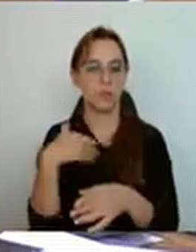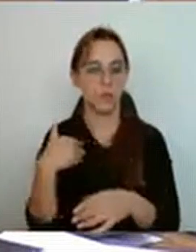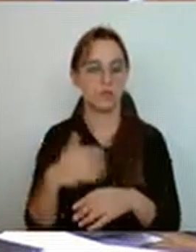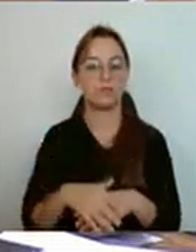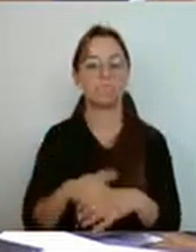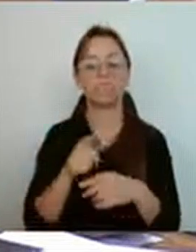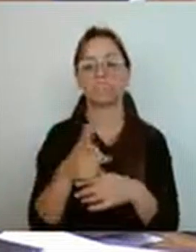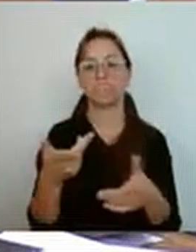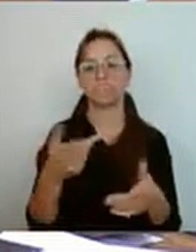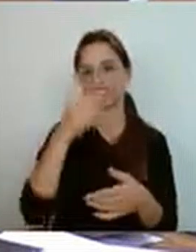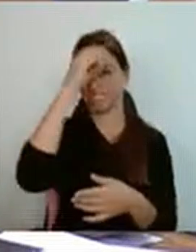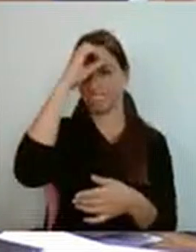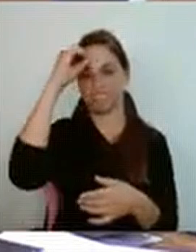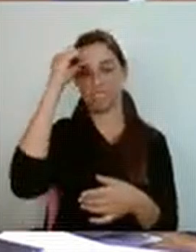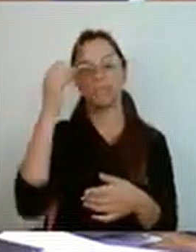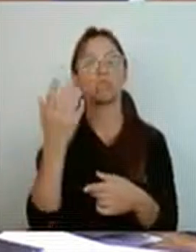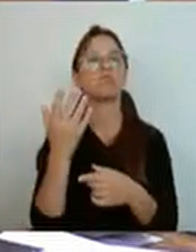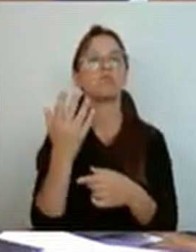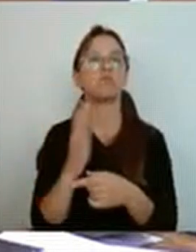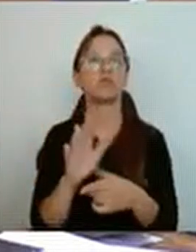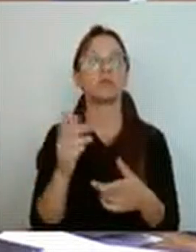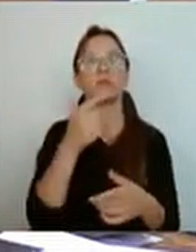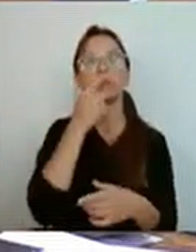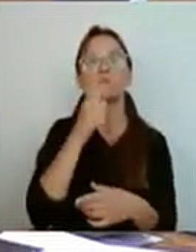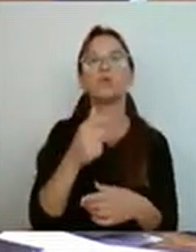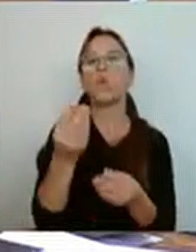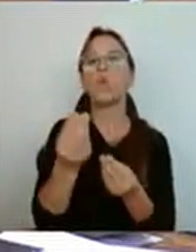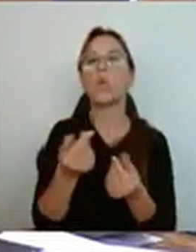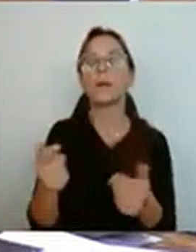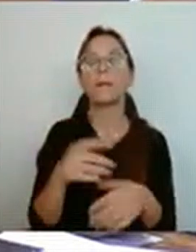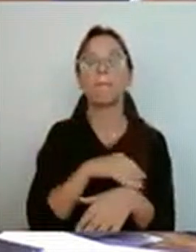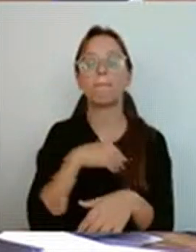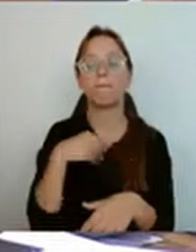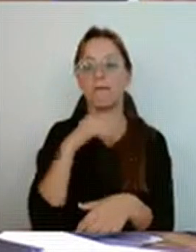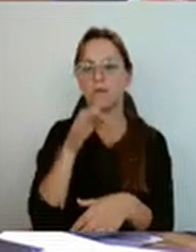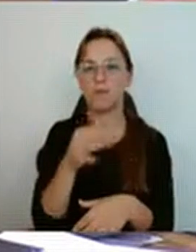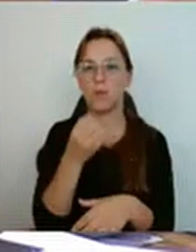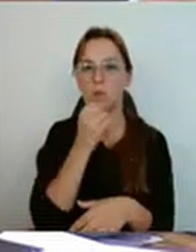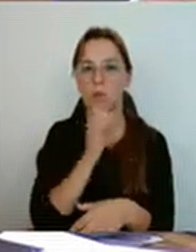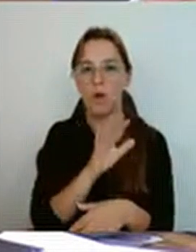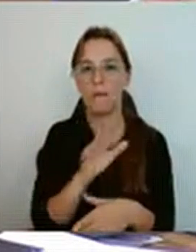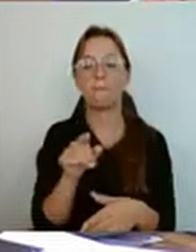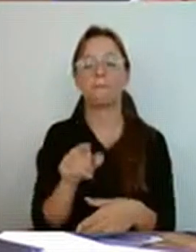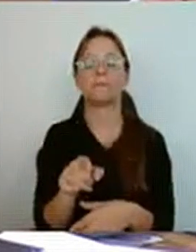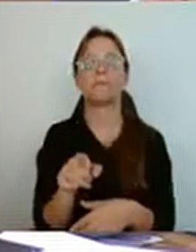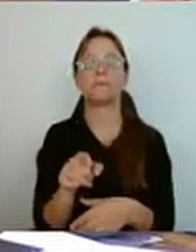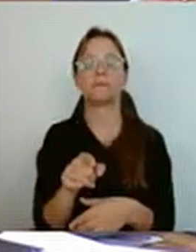quantos munícipes estão neste momento sem médico de família, dados esses que